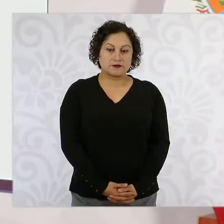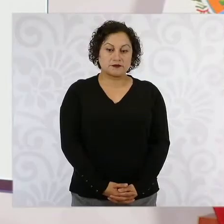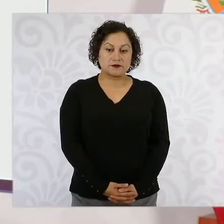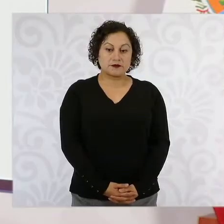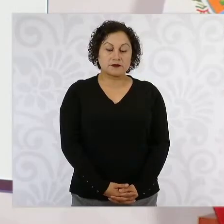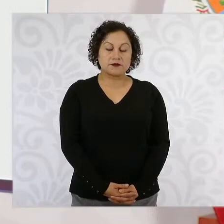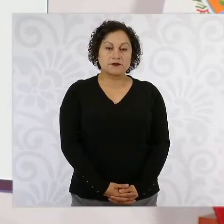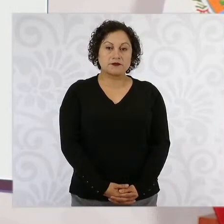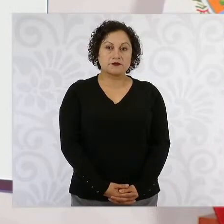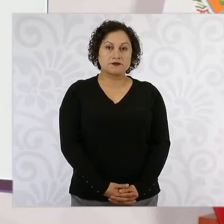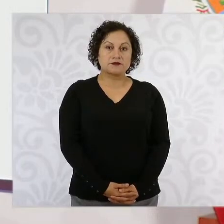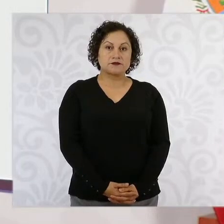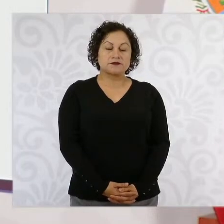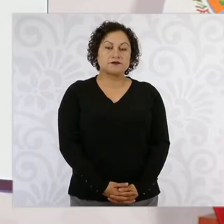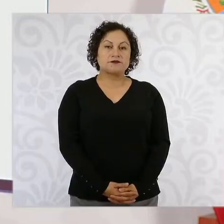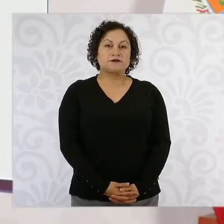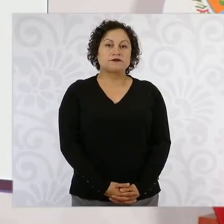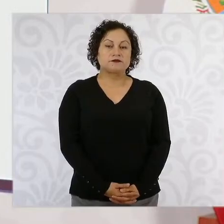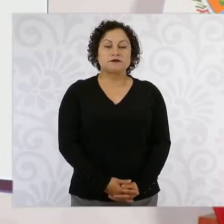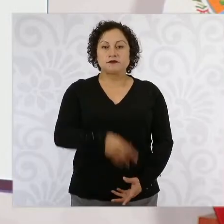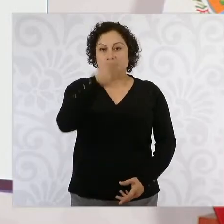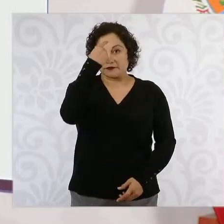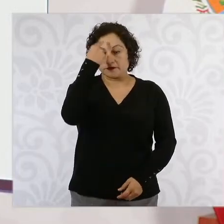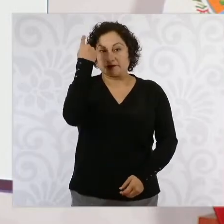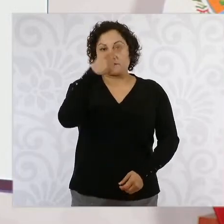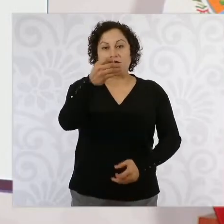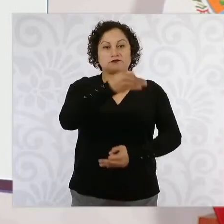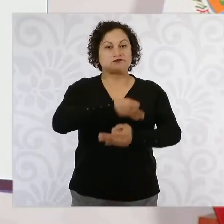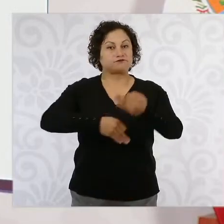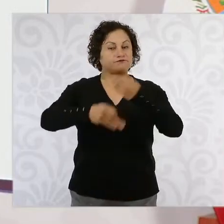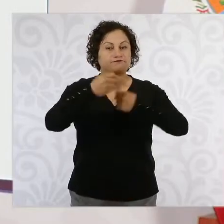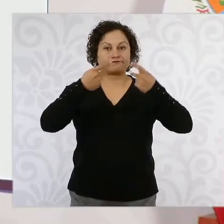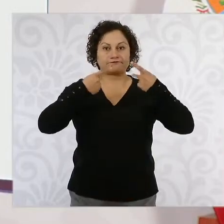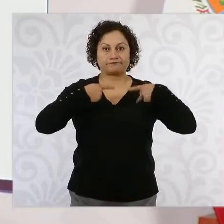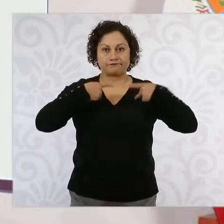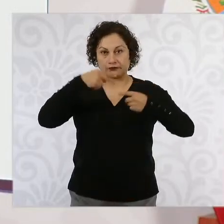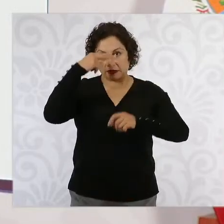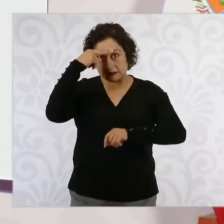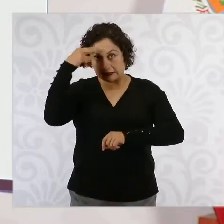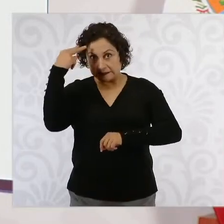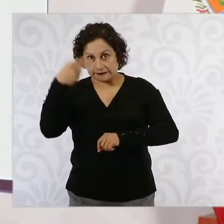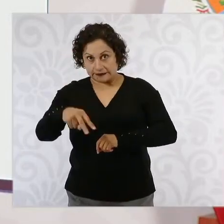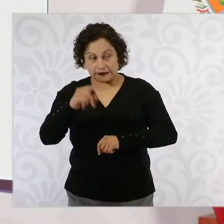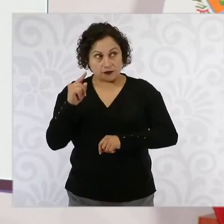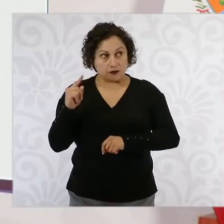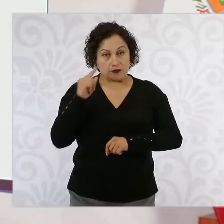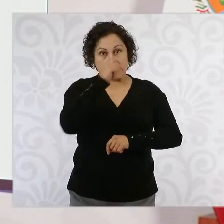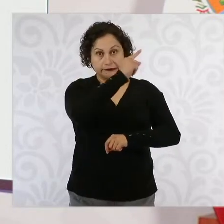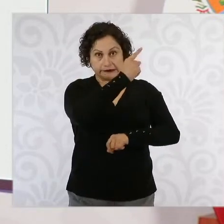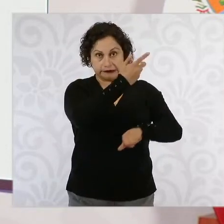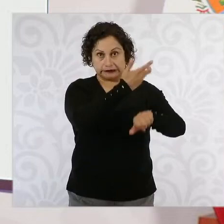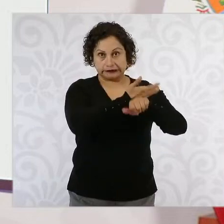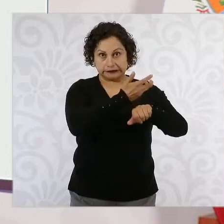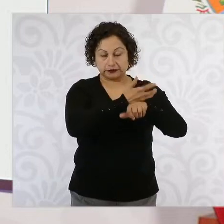hermanos hermanas paisanos paisanas mexicanas allá sepan cuáles son sus derechos a quién Llamar Cómo